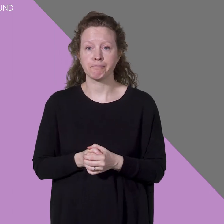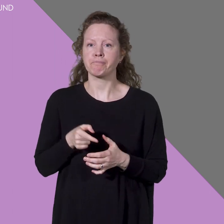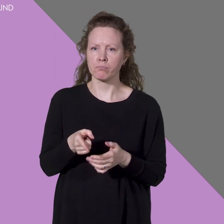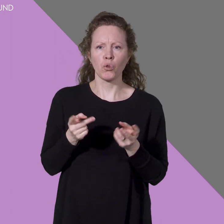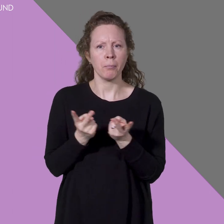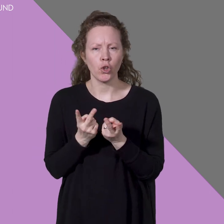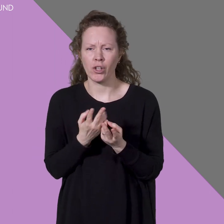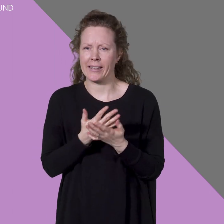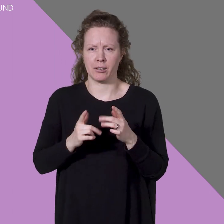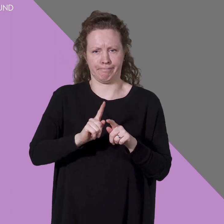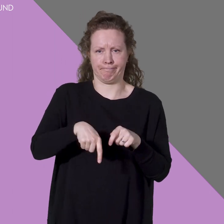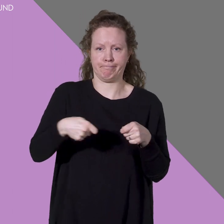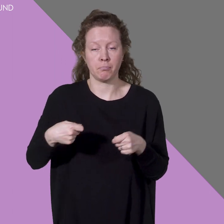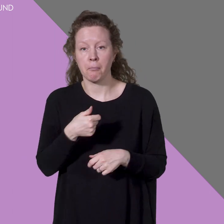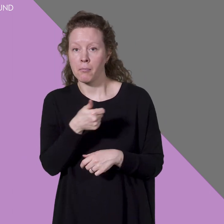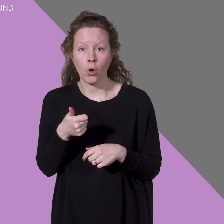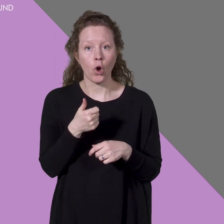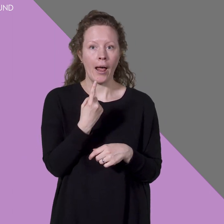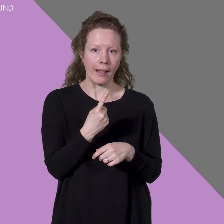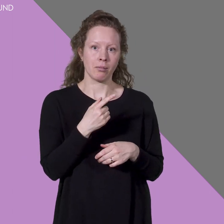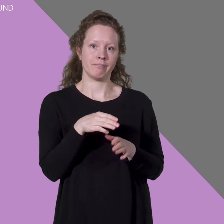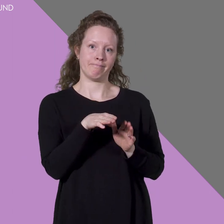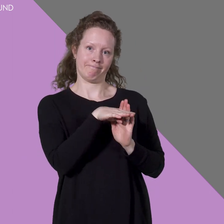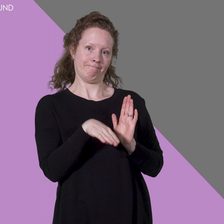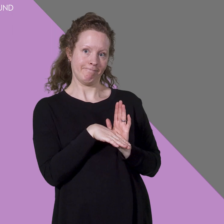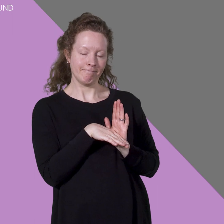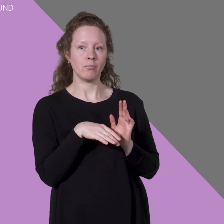Principbeslutet skulle inte vara bundet till de växlande regeringsprogrammen -